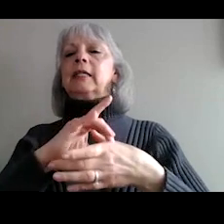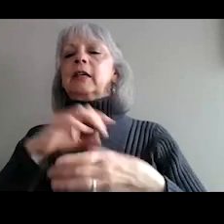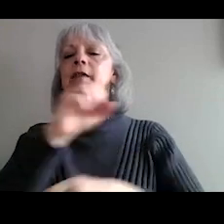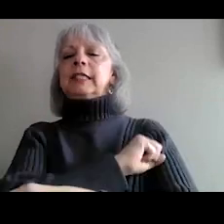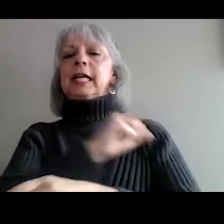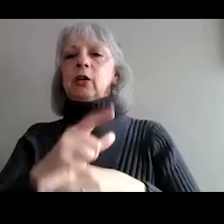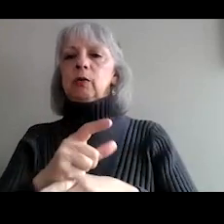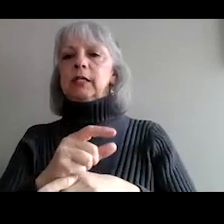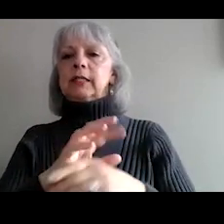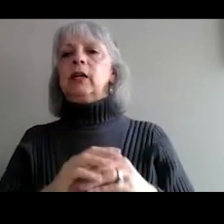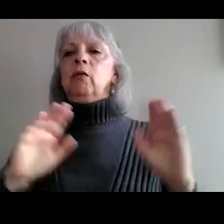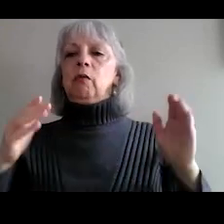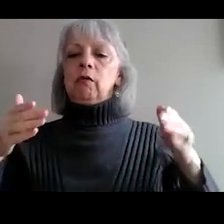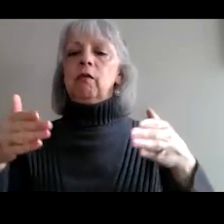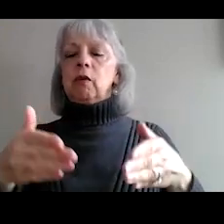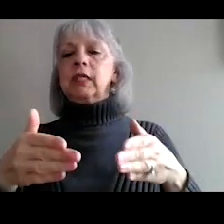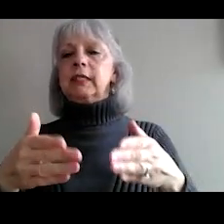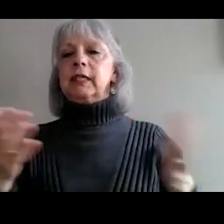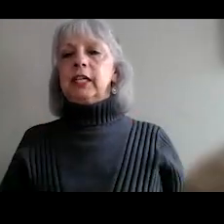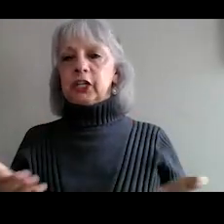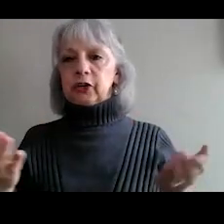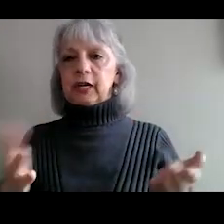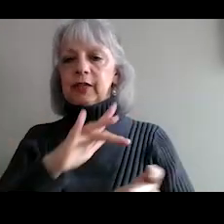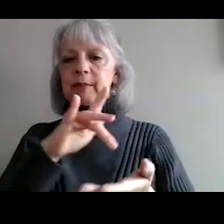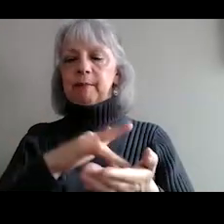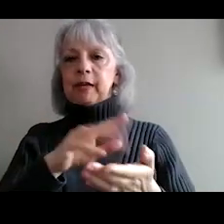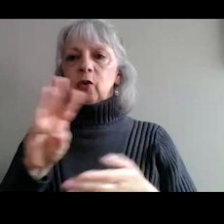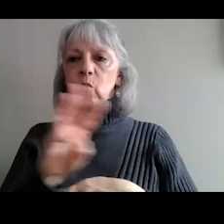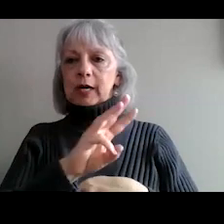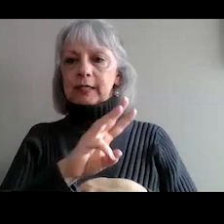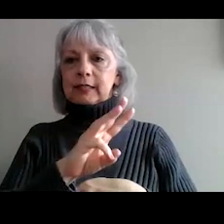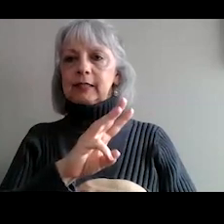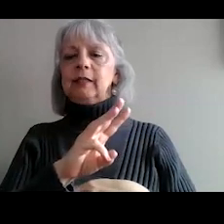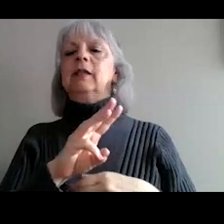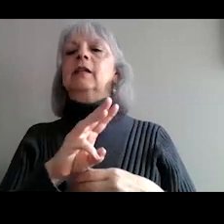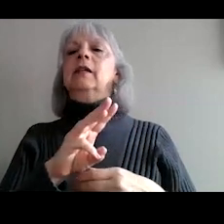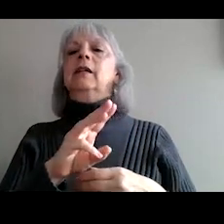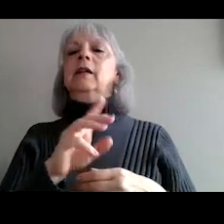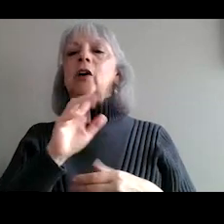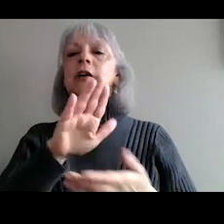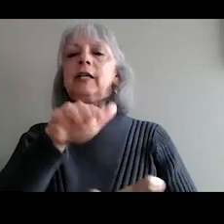Aquí en el medio oeste, en San Luis, Misuri, estamos en el centro de los Estados Unidos